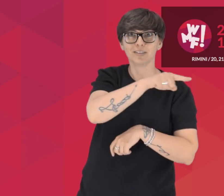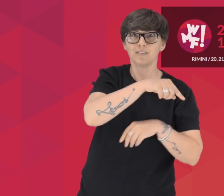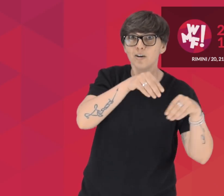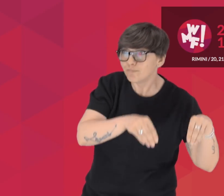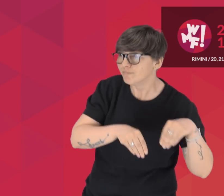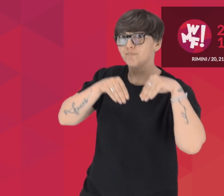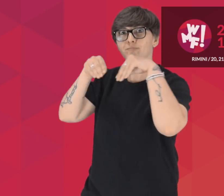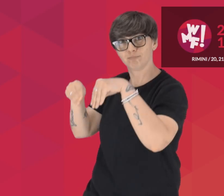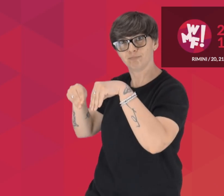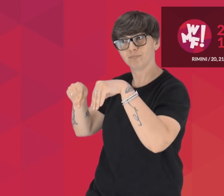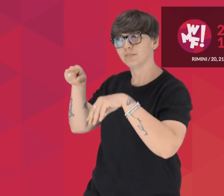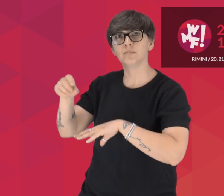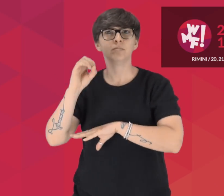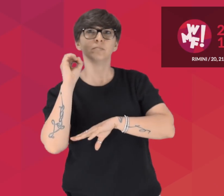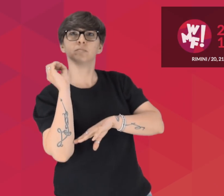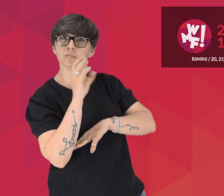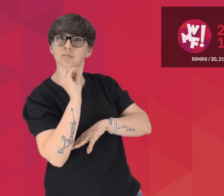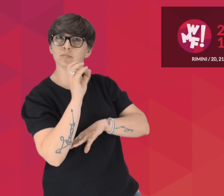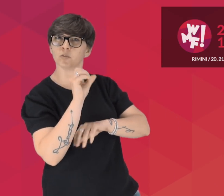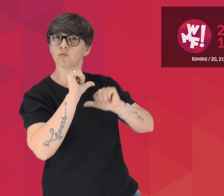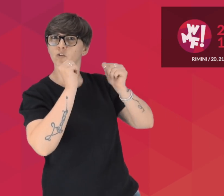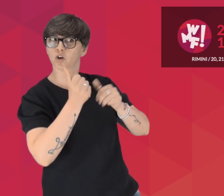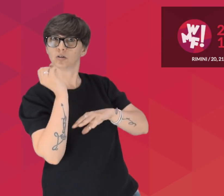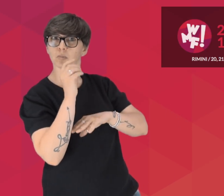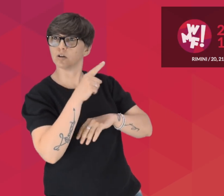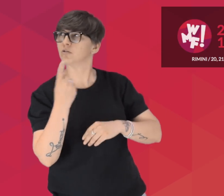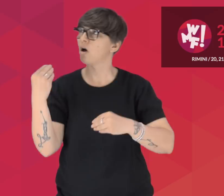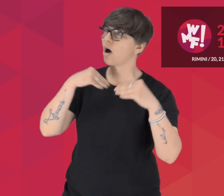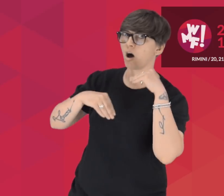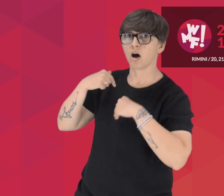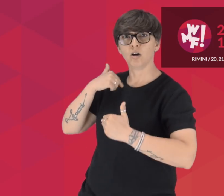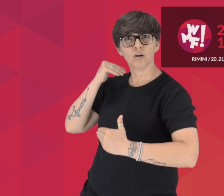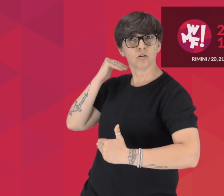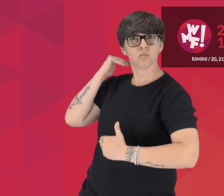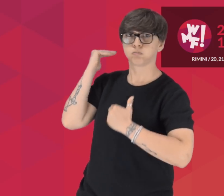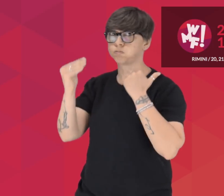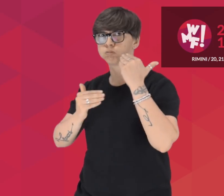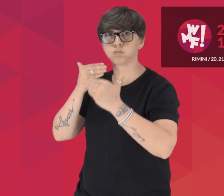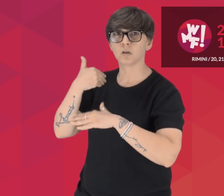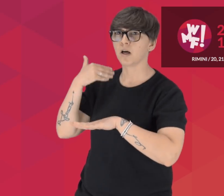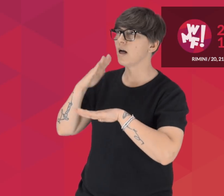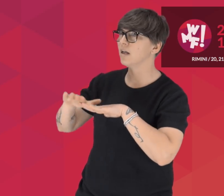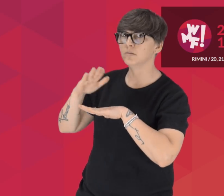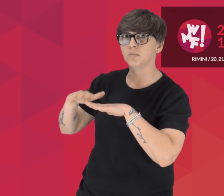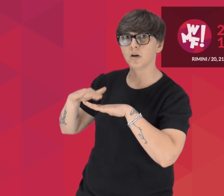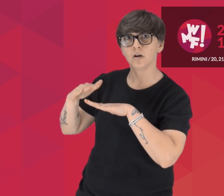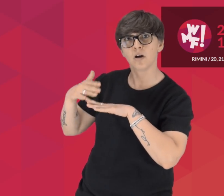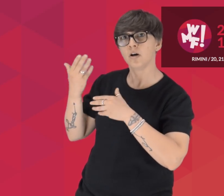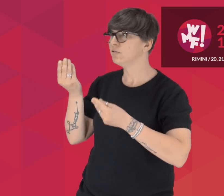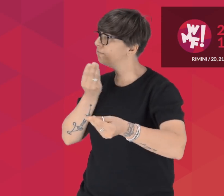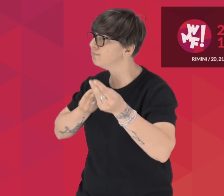che partecipano al festival per condividere le proprie esperienze, formarsi e aggiornarsi.